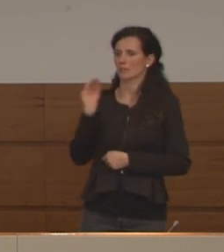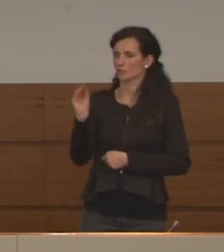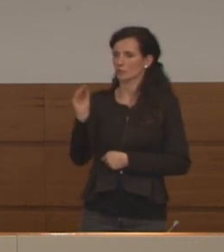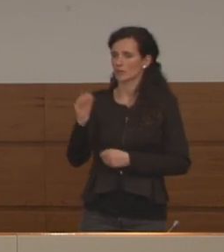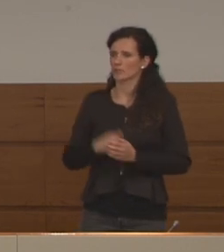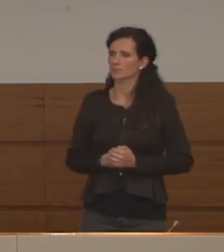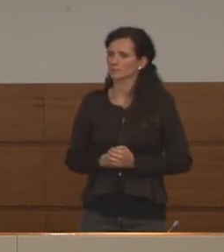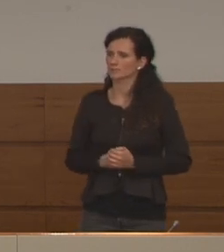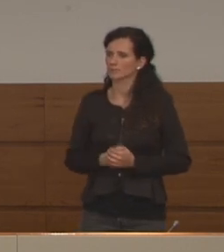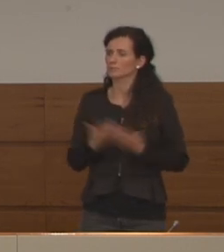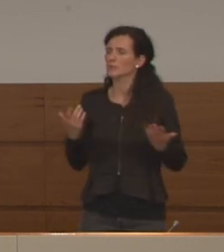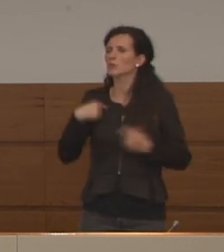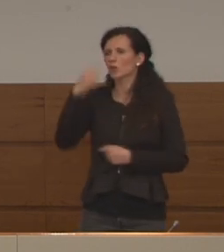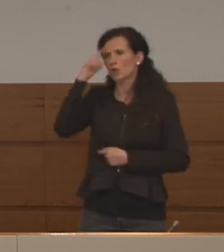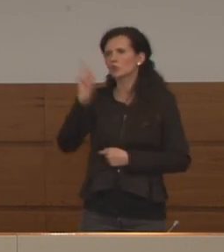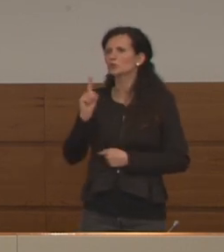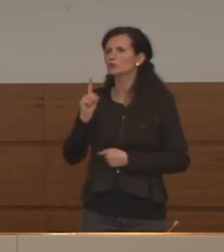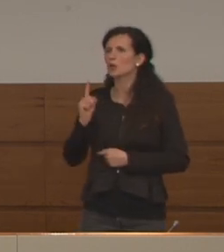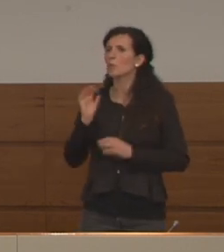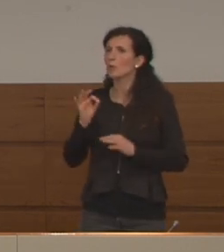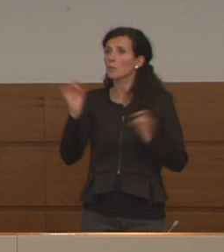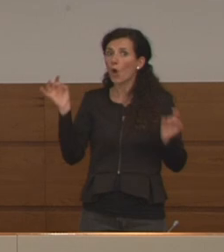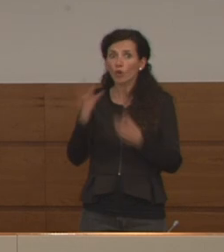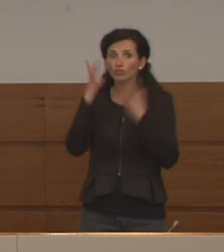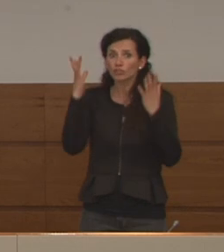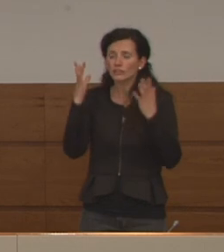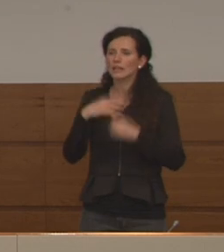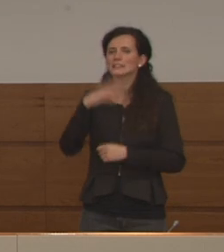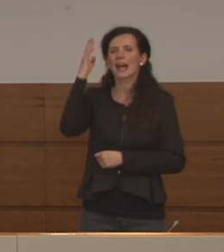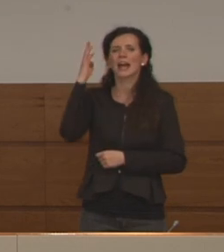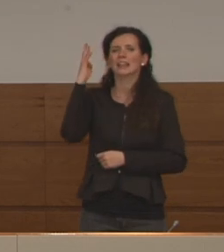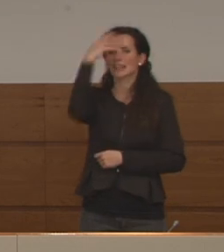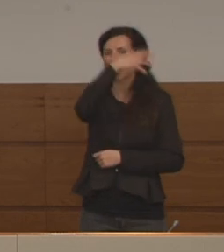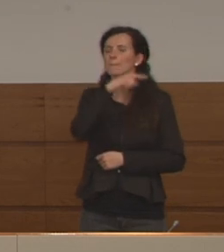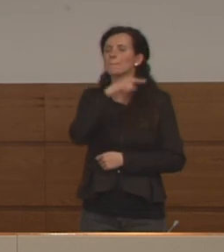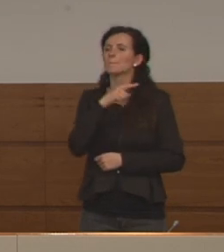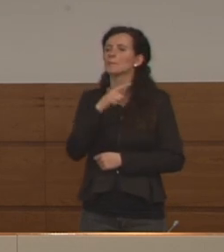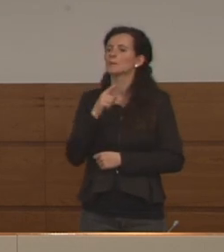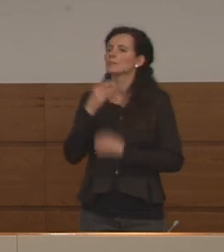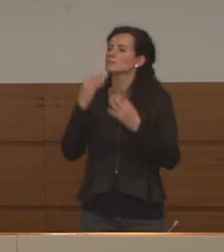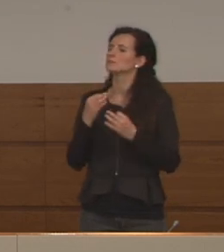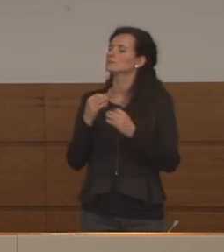ma ogni volta che Trump attacca direttamente l'OMS c'è lei qui,